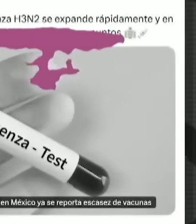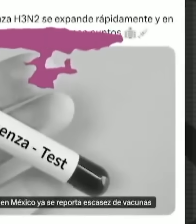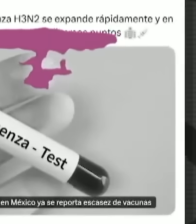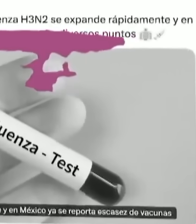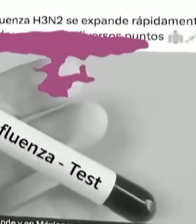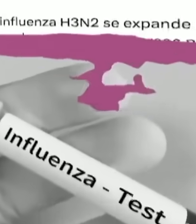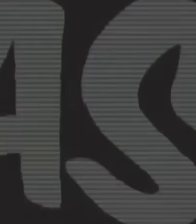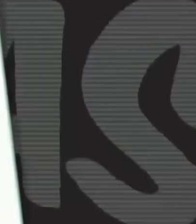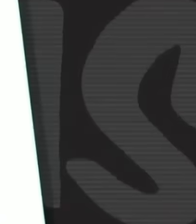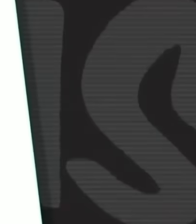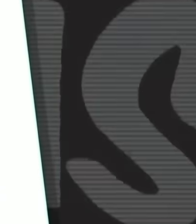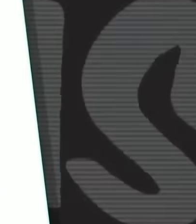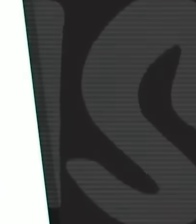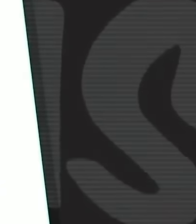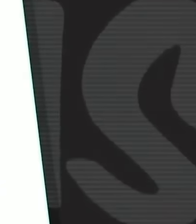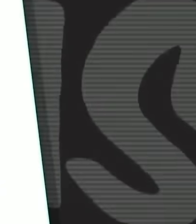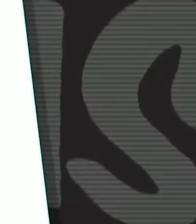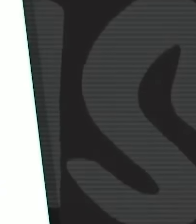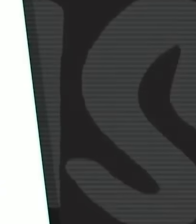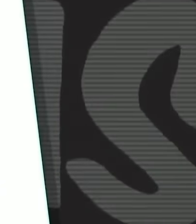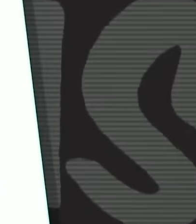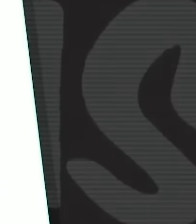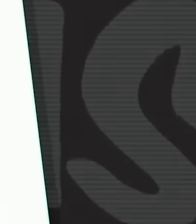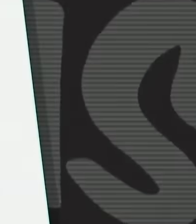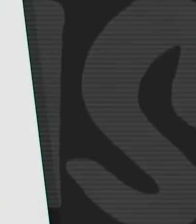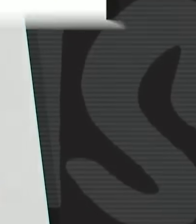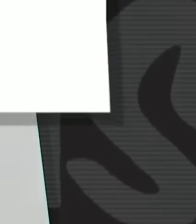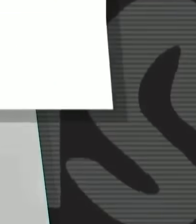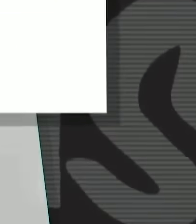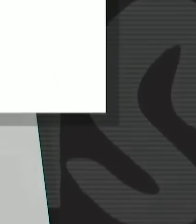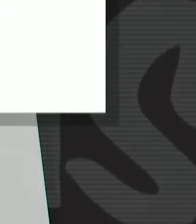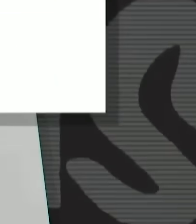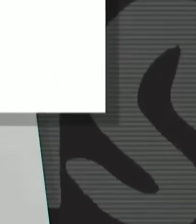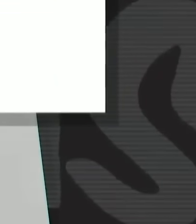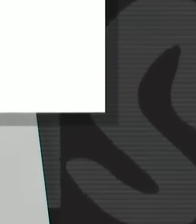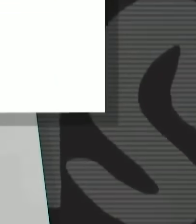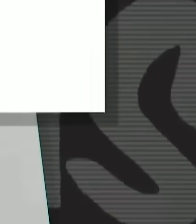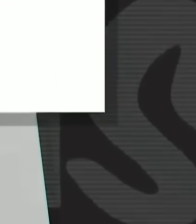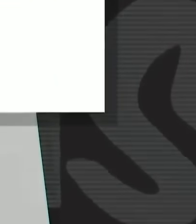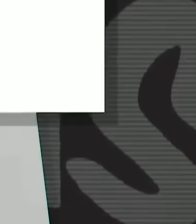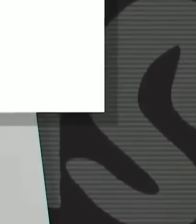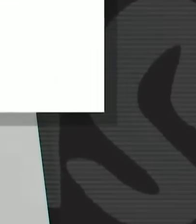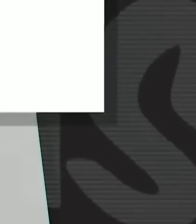vacunación para la temporada invernal 2025-2026 que estará activa hasta el 3 de abril tiene como